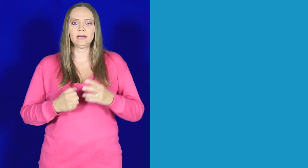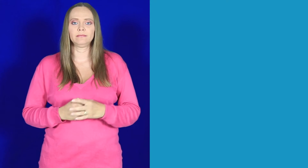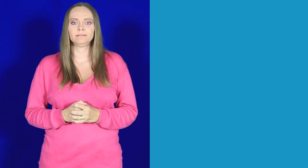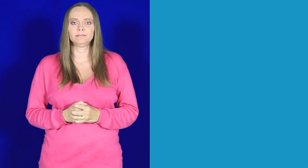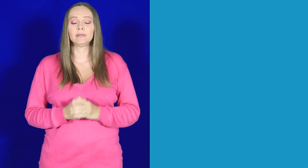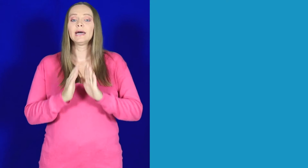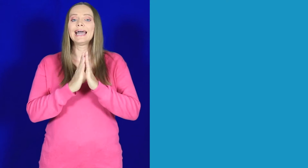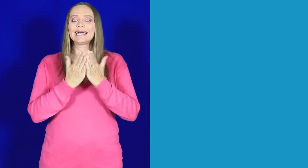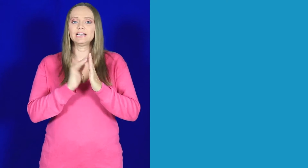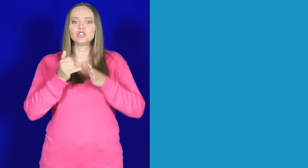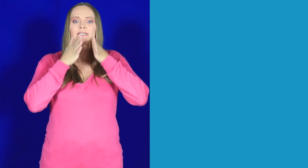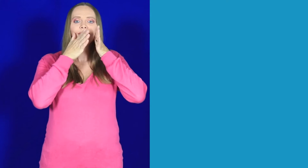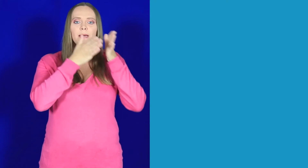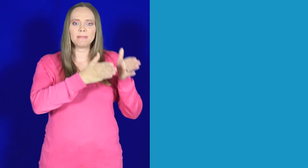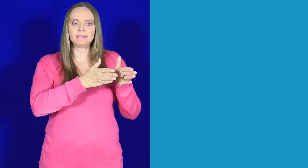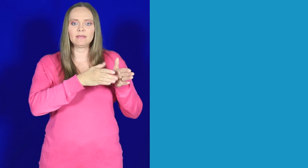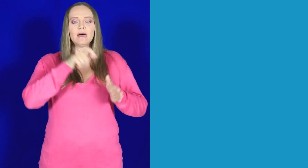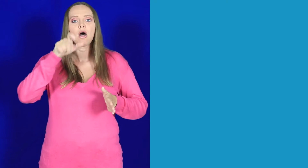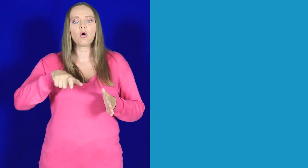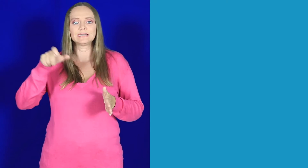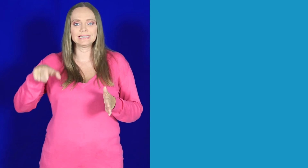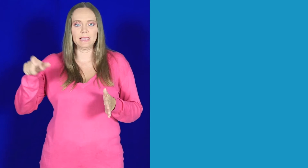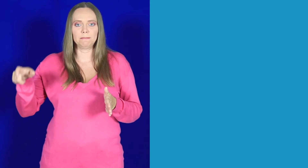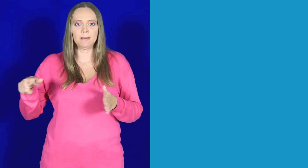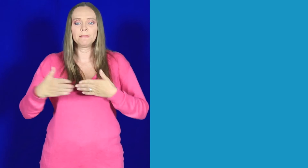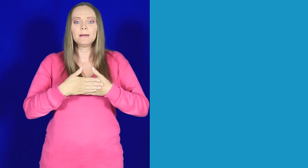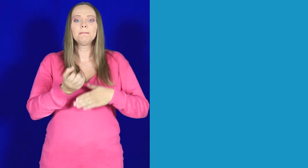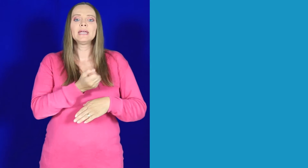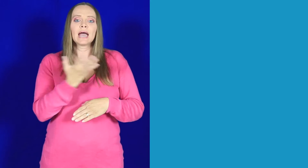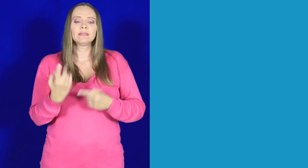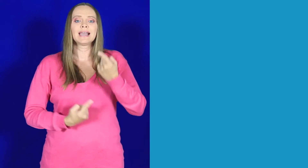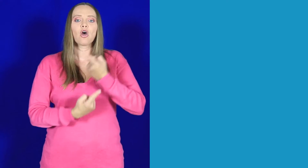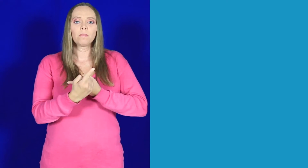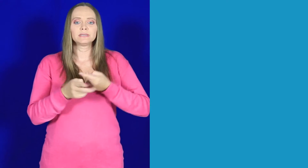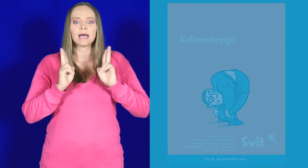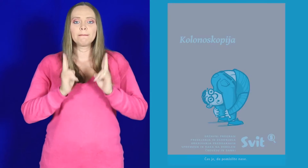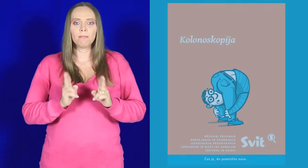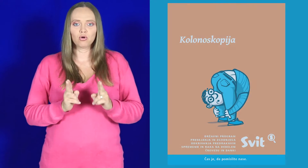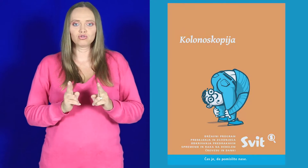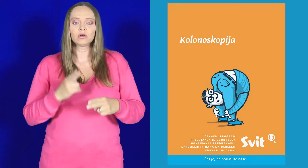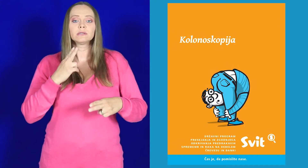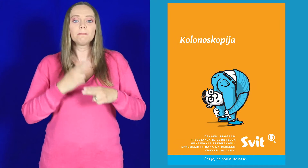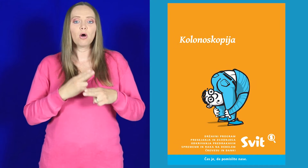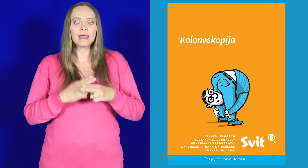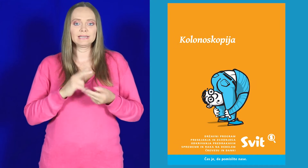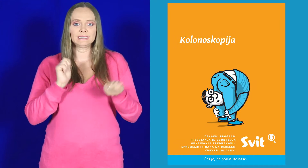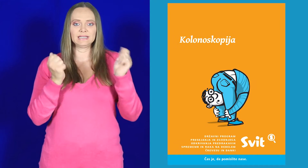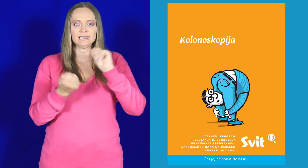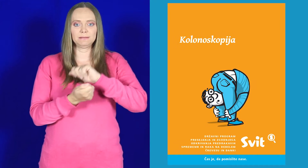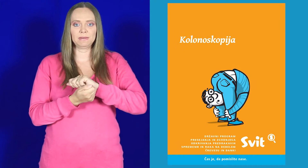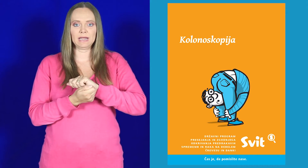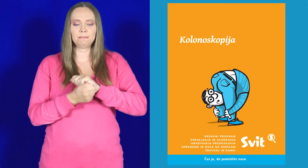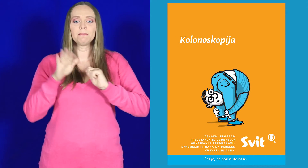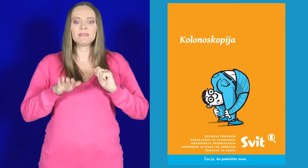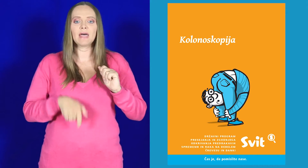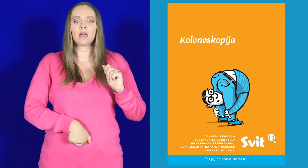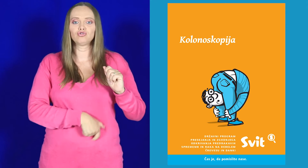Knjižica je namenjena osebam, pri katerih obstaja možnost bolezenskih sprememb na črevesju.